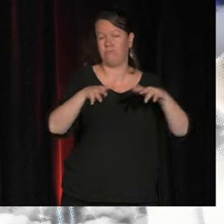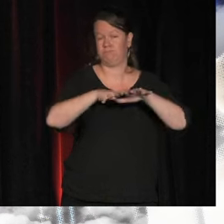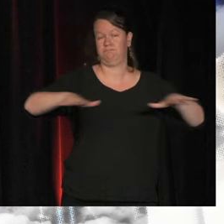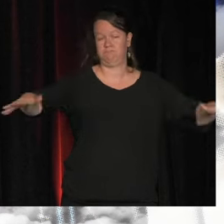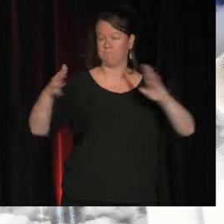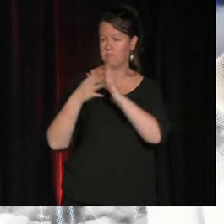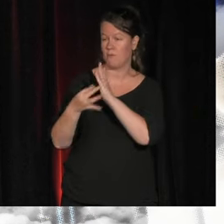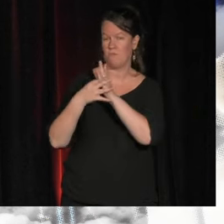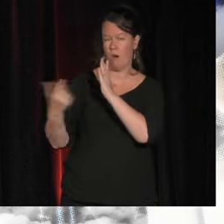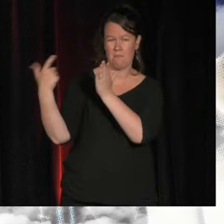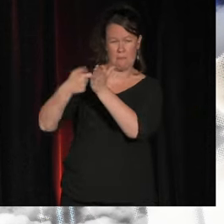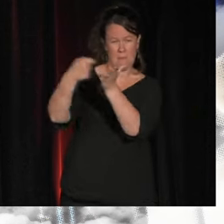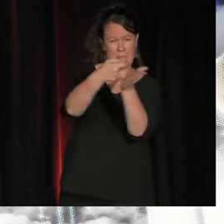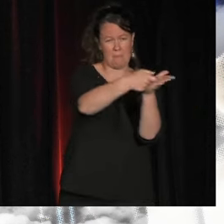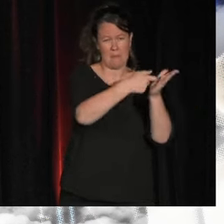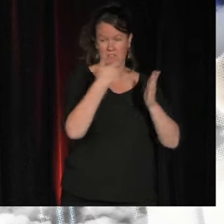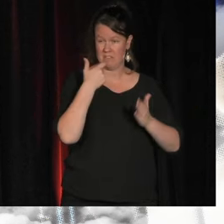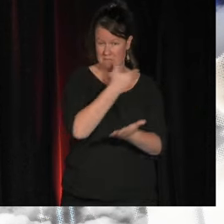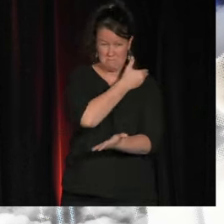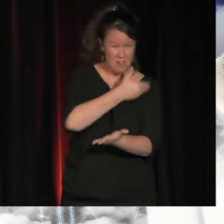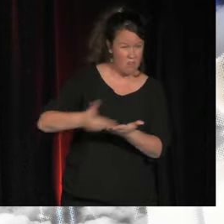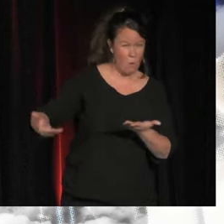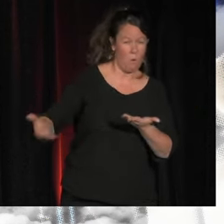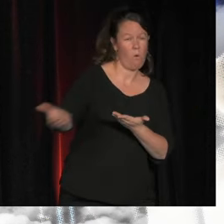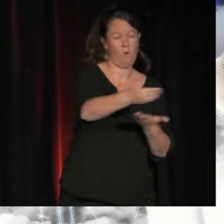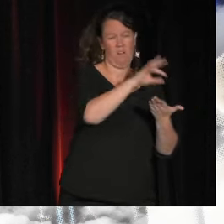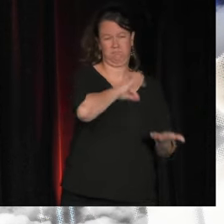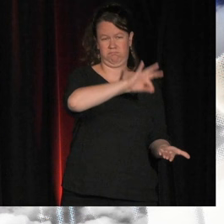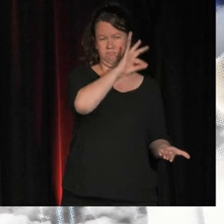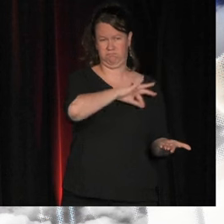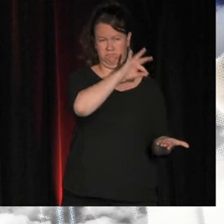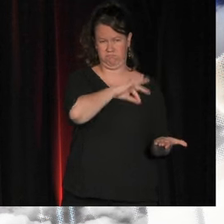C'est vraiment des millions de torrents de blé qui tombent tous les mois. Ils ont sorti plusieurs extensions.